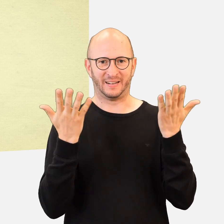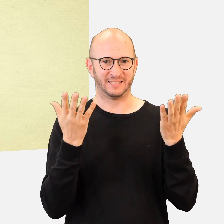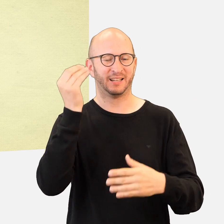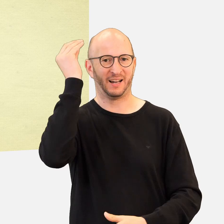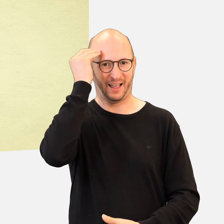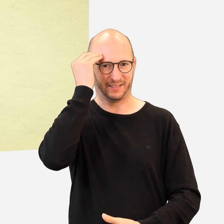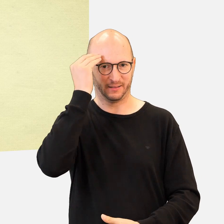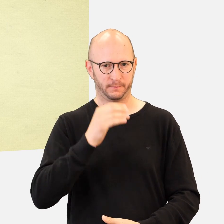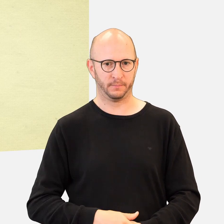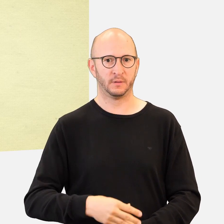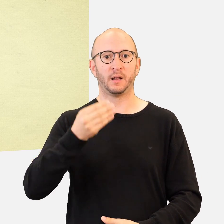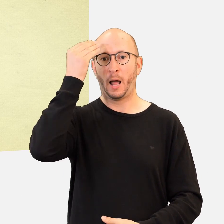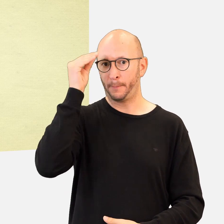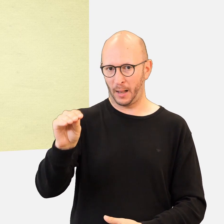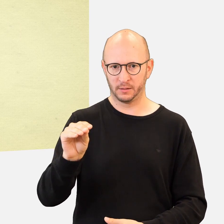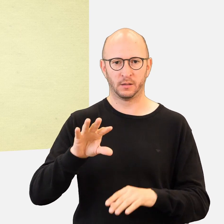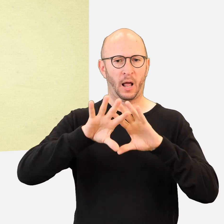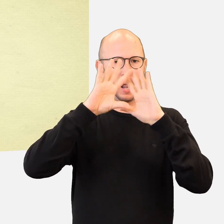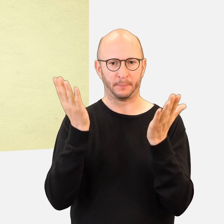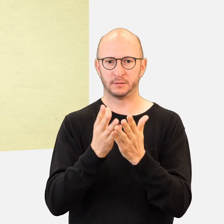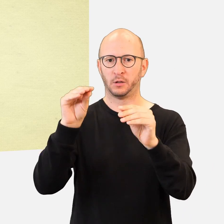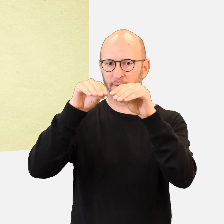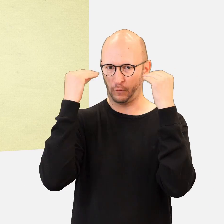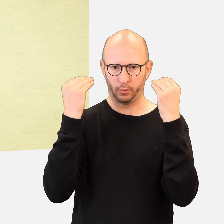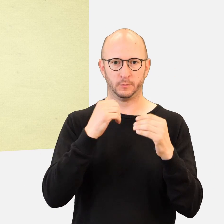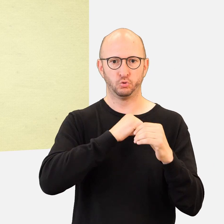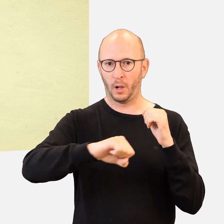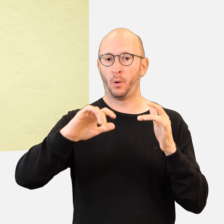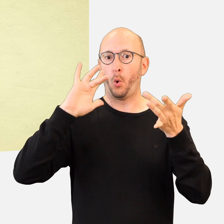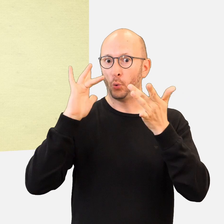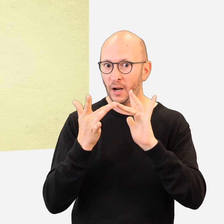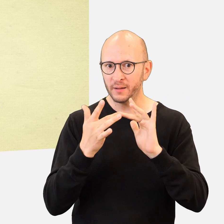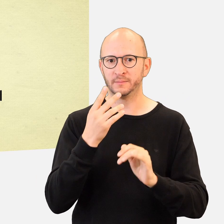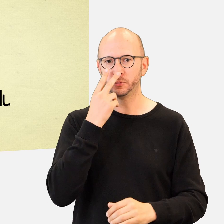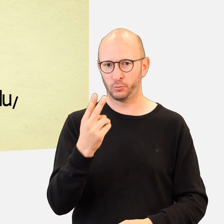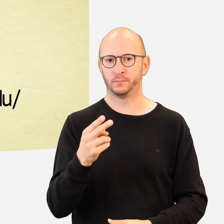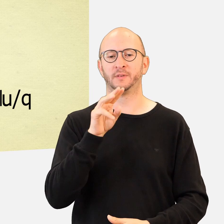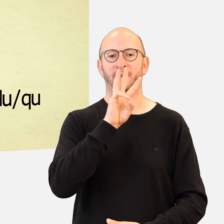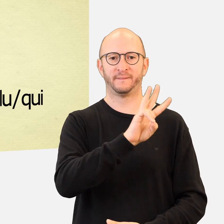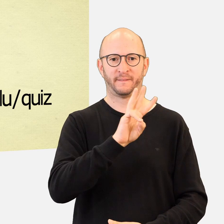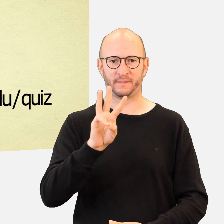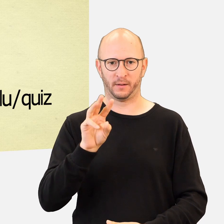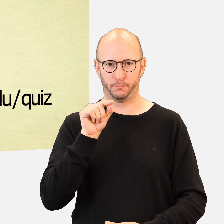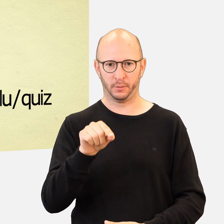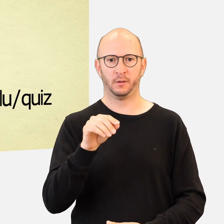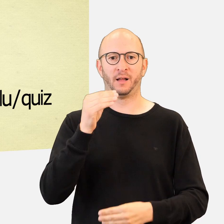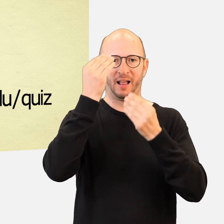besuchen Sie jetzt die Internetseite www.info-handicap.lu/quiz !